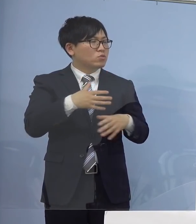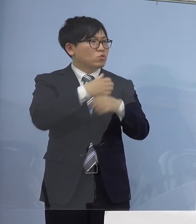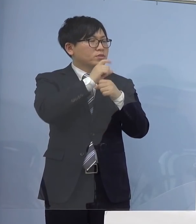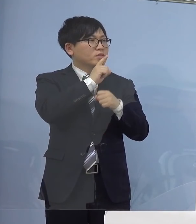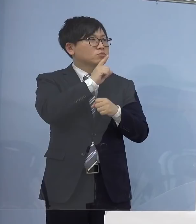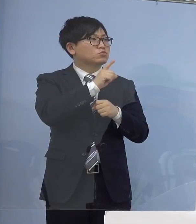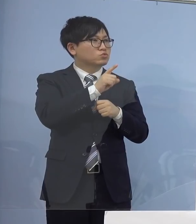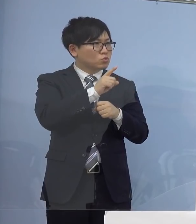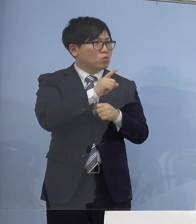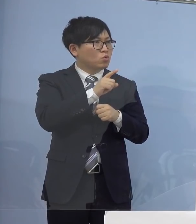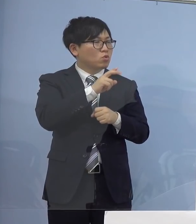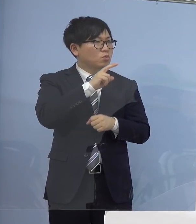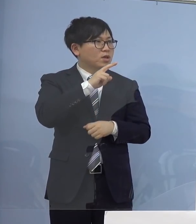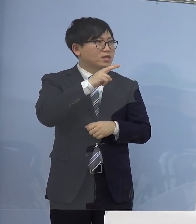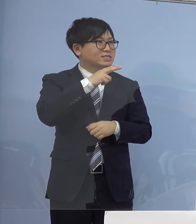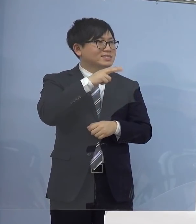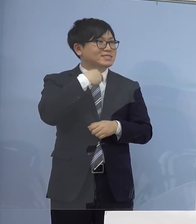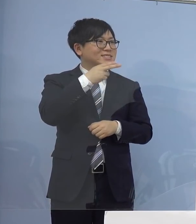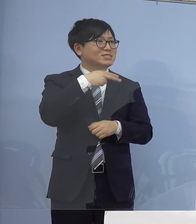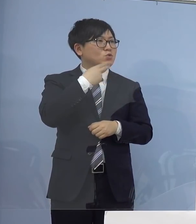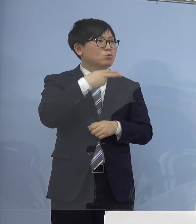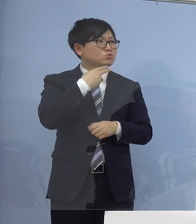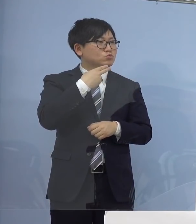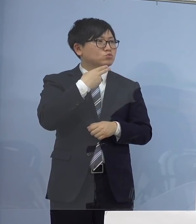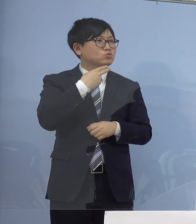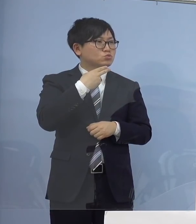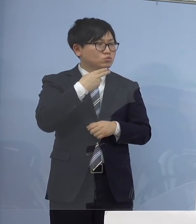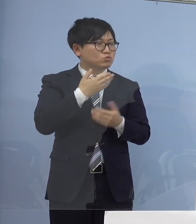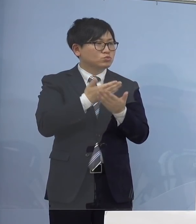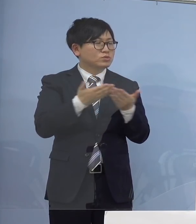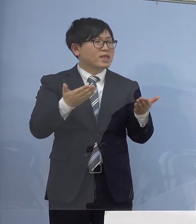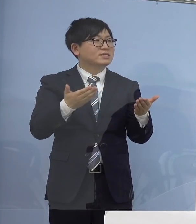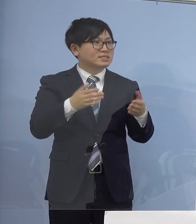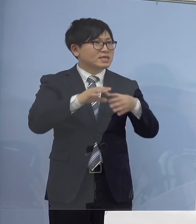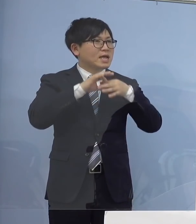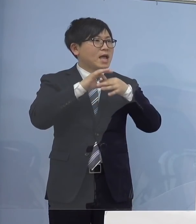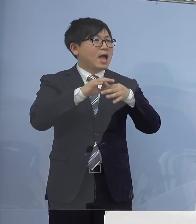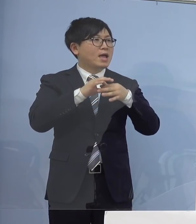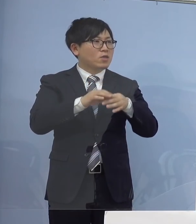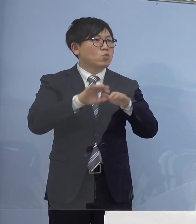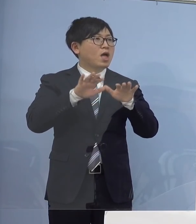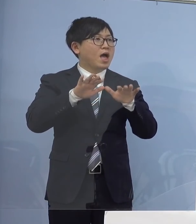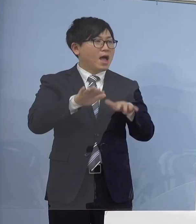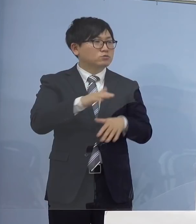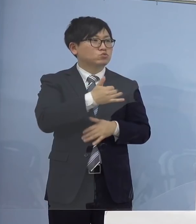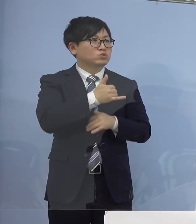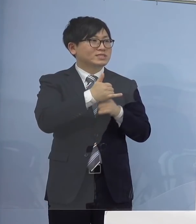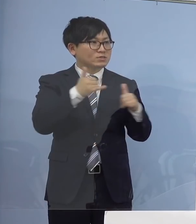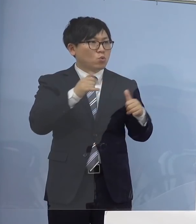飲食に関係されている方ということが 一番正しいということになります